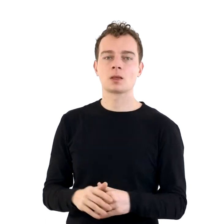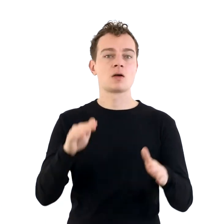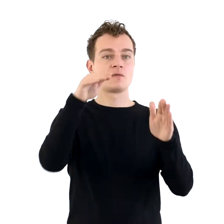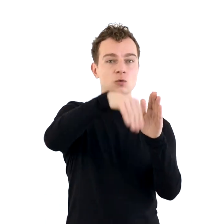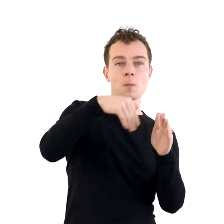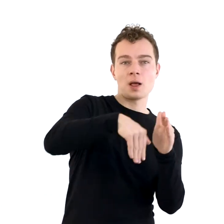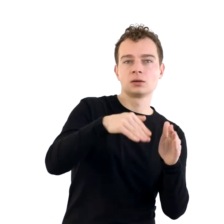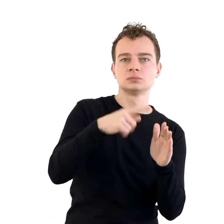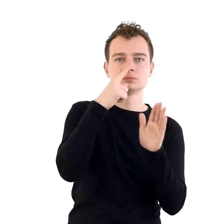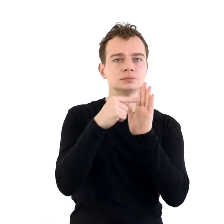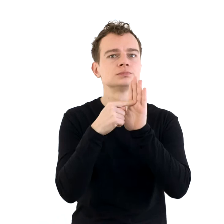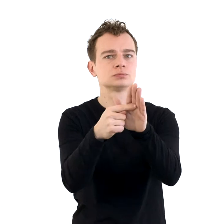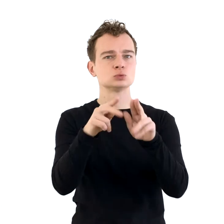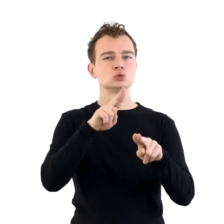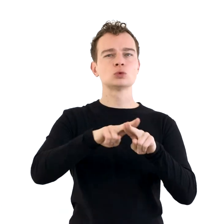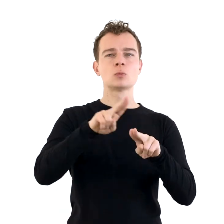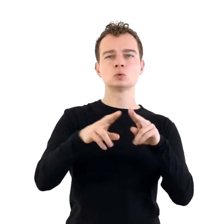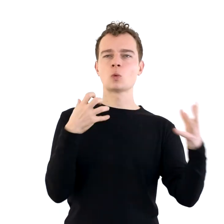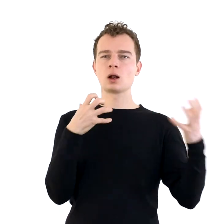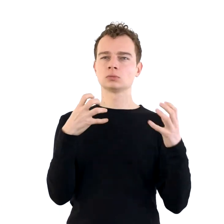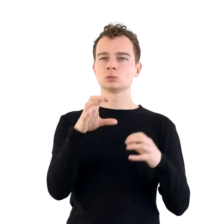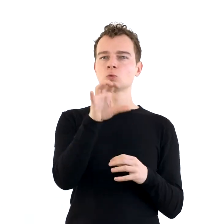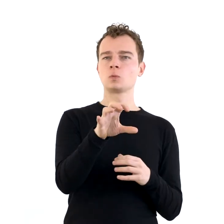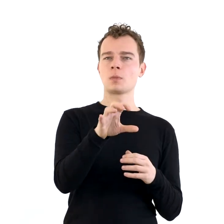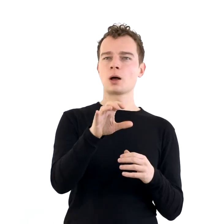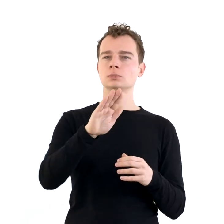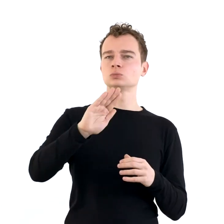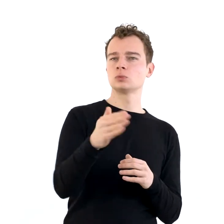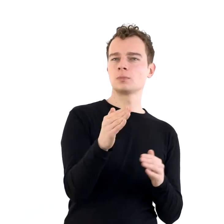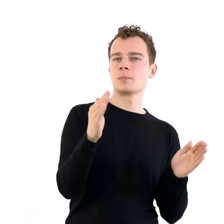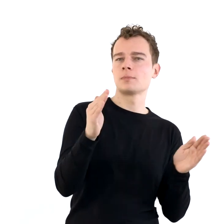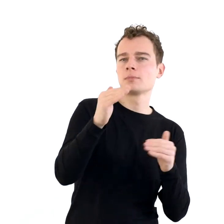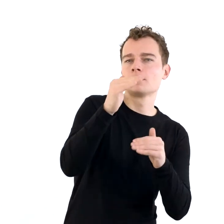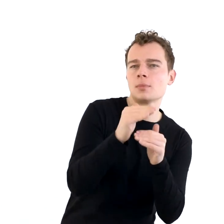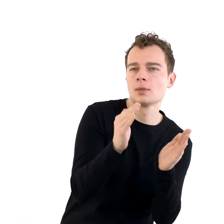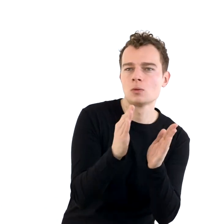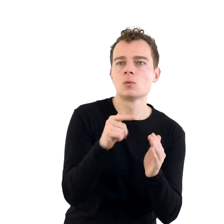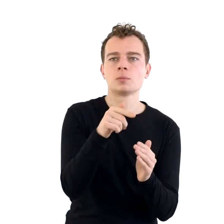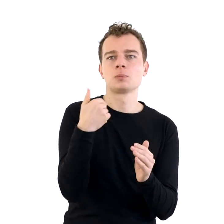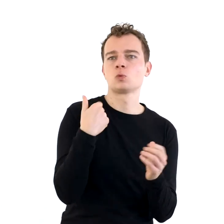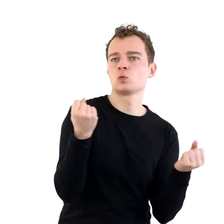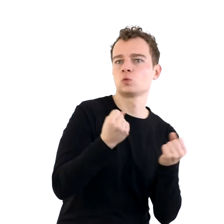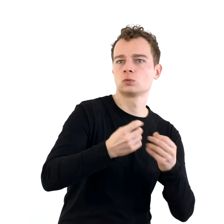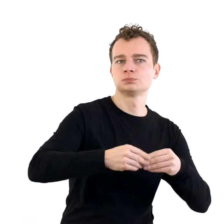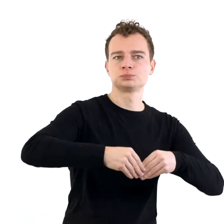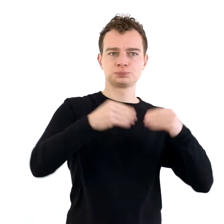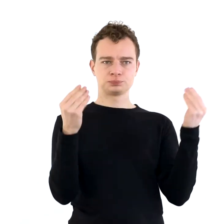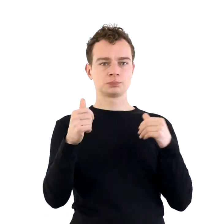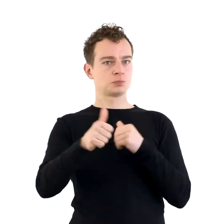Wykopaliska pokazały, że rzemiosło artystyczne (w postaci drobnych przedmiotów) było rozwinięte wysoko.